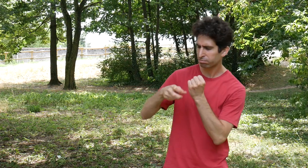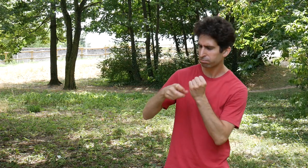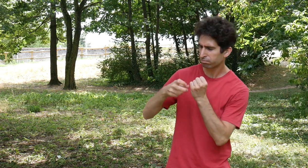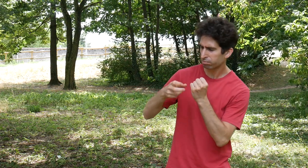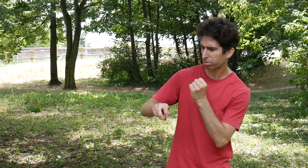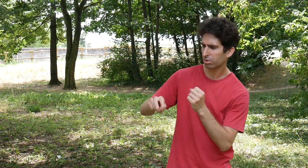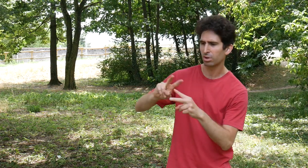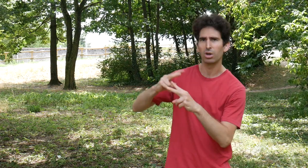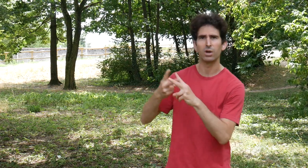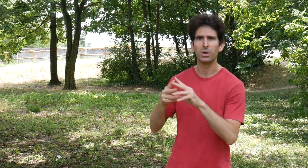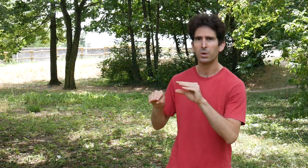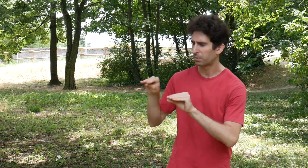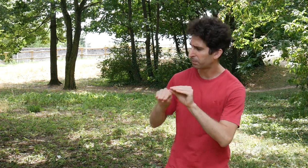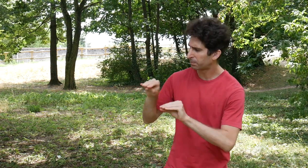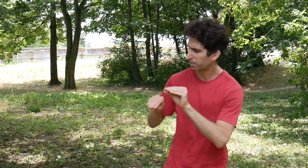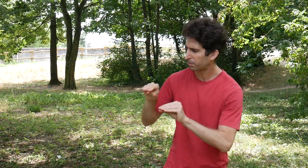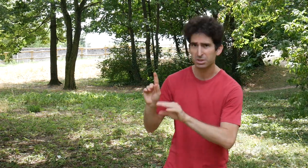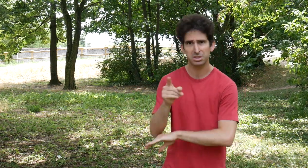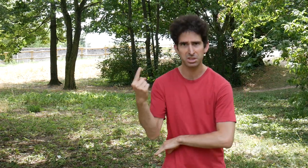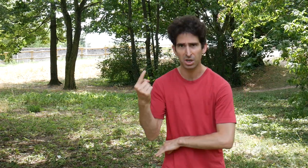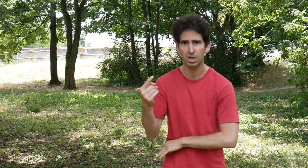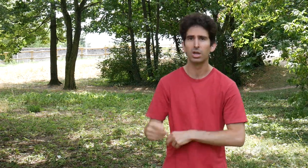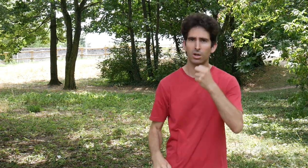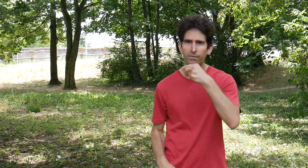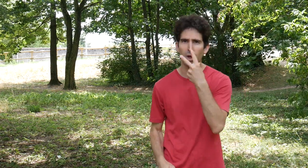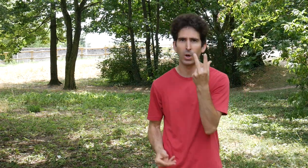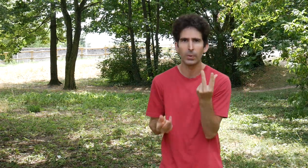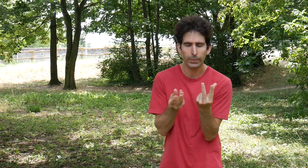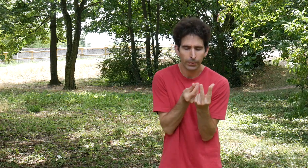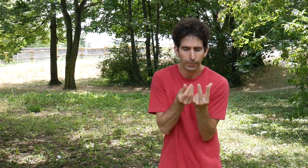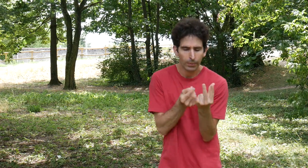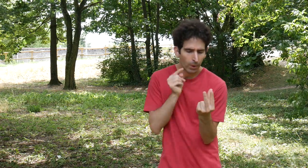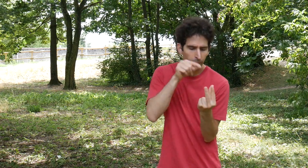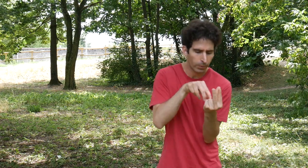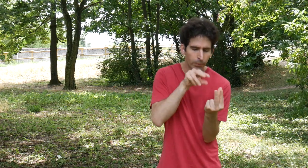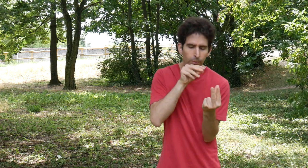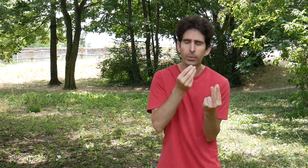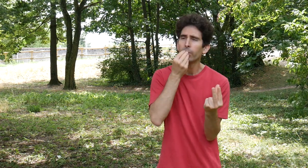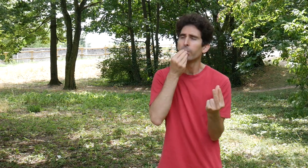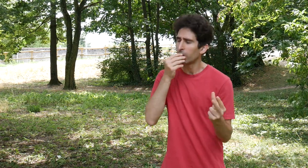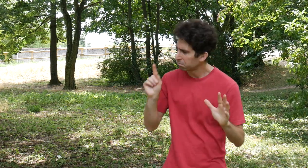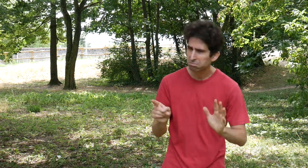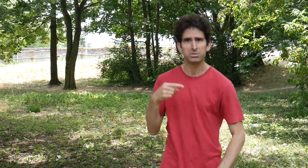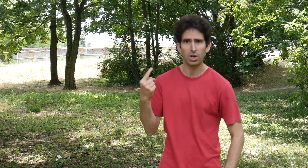s'occupera de ses oeufs et de chercher le nectar des fleurs.